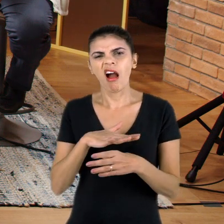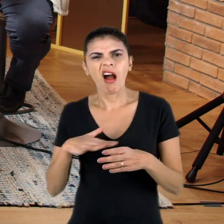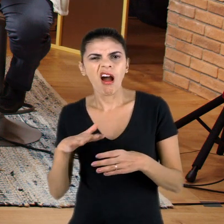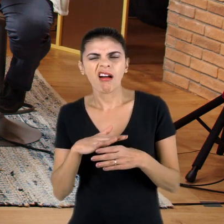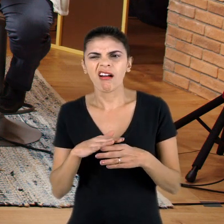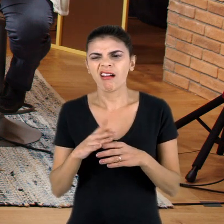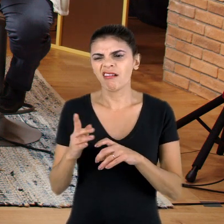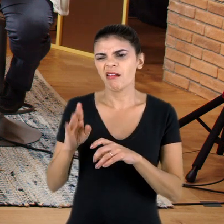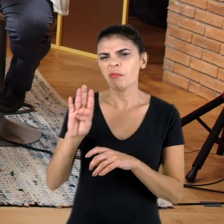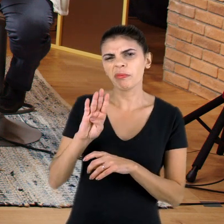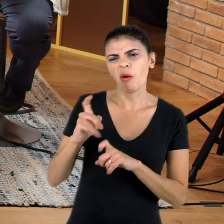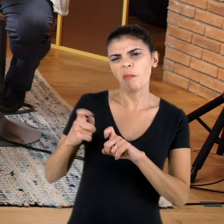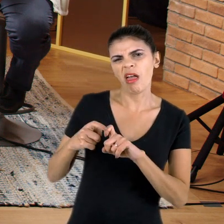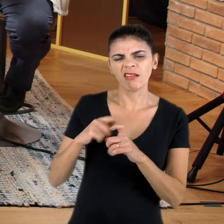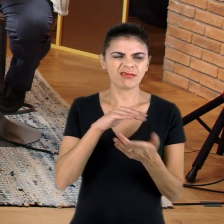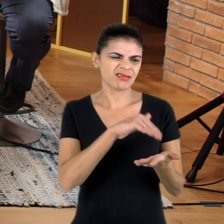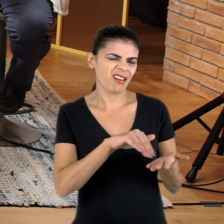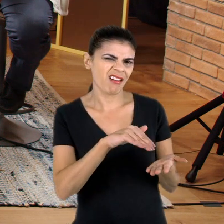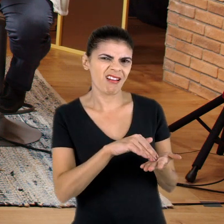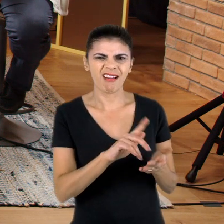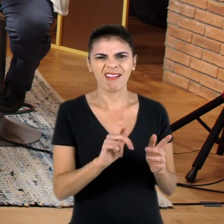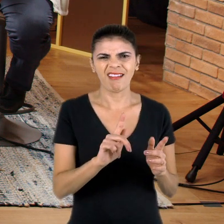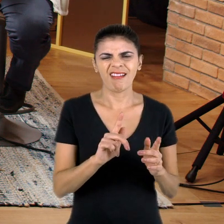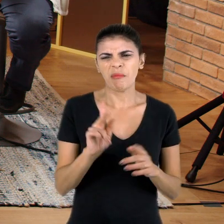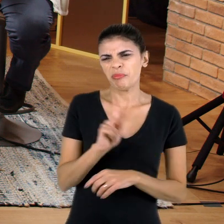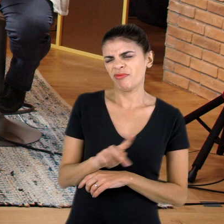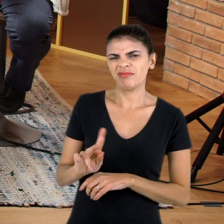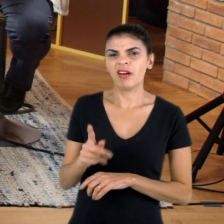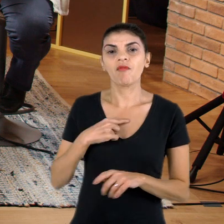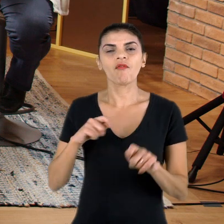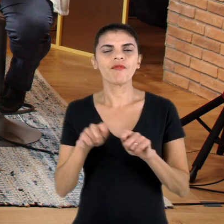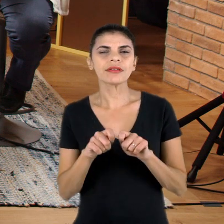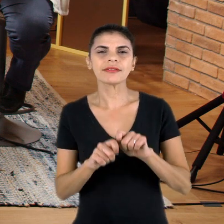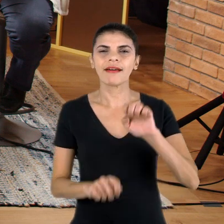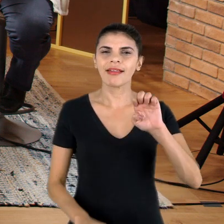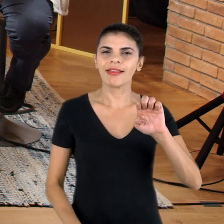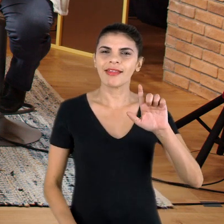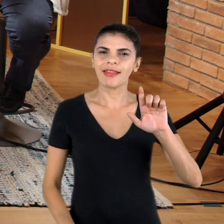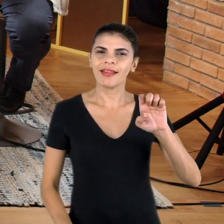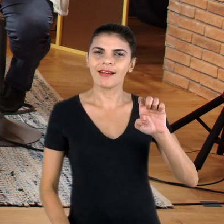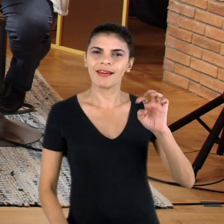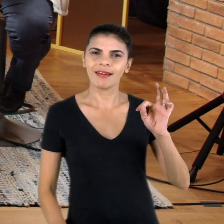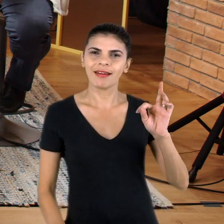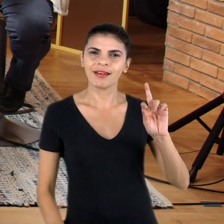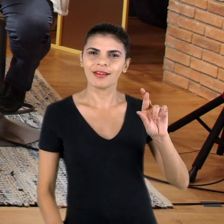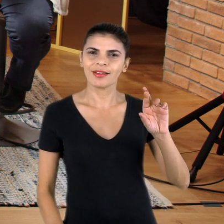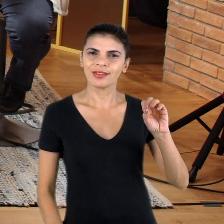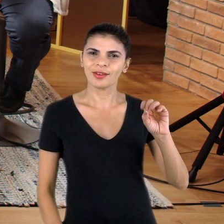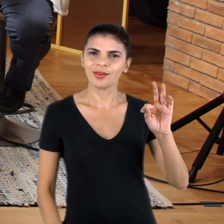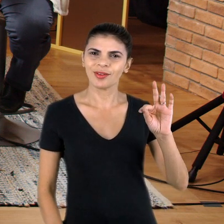"nem secretariado, nem normal. Vou fazer eletrotécnico, né?" Só que eu fiz,